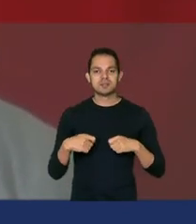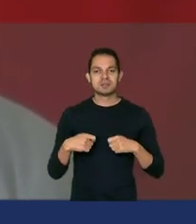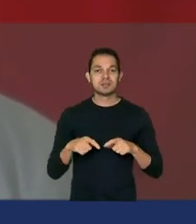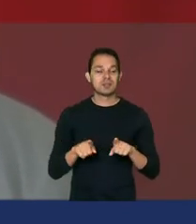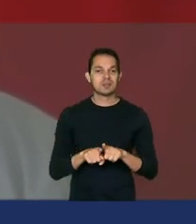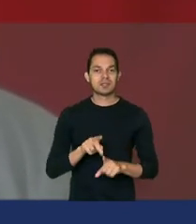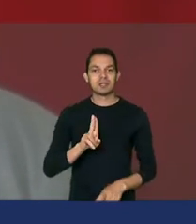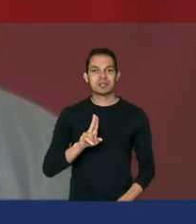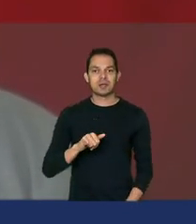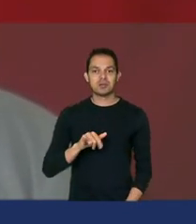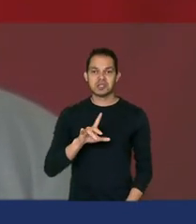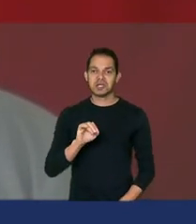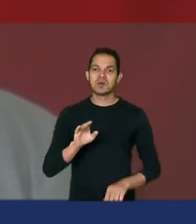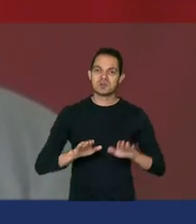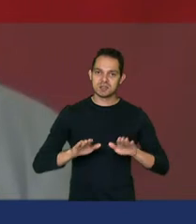ATÉ MESMO CONFORME O CASO, DA UNIÃO. ENTÃO DEIXA PARA A